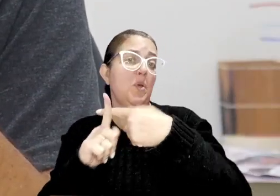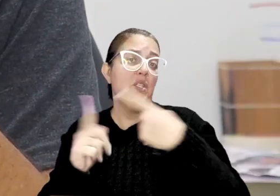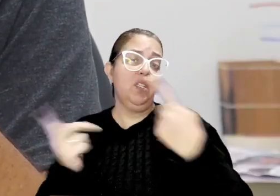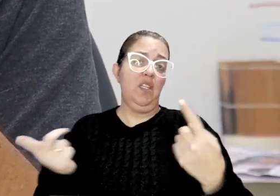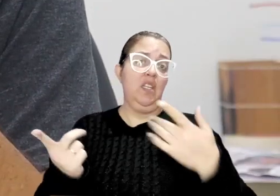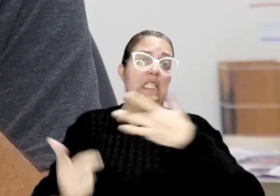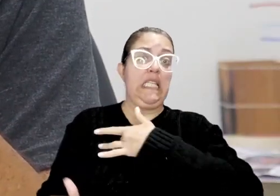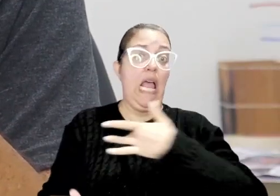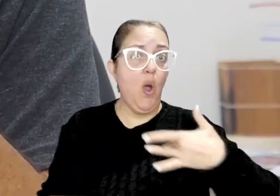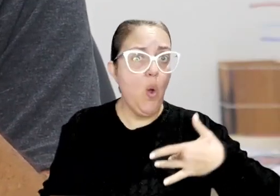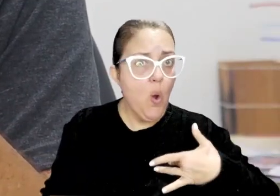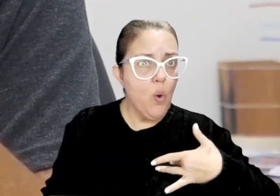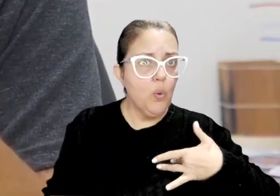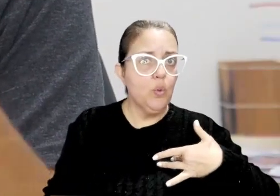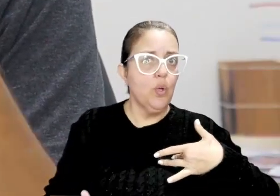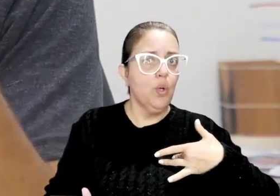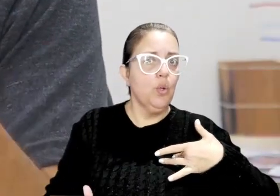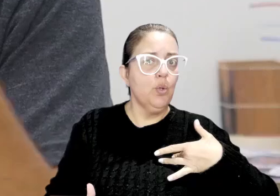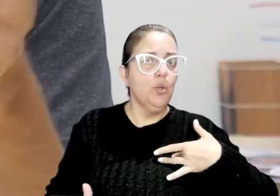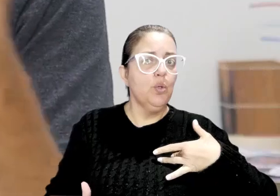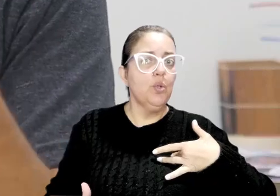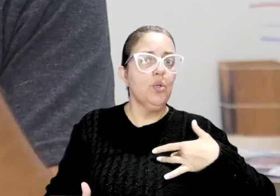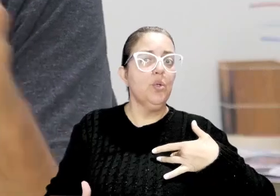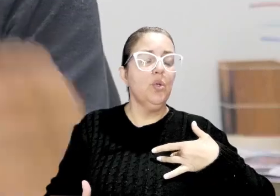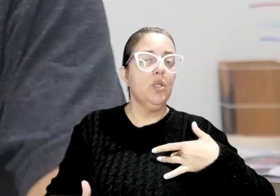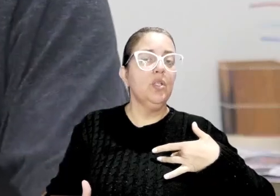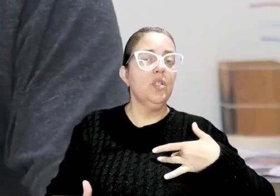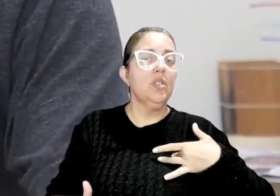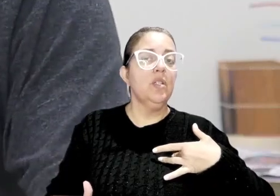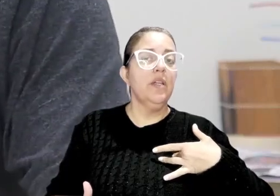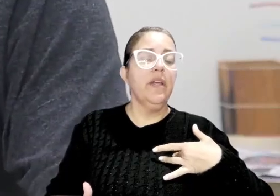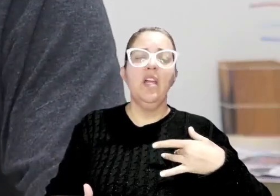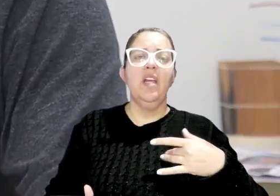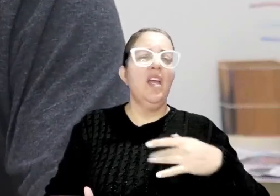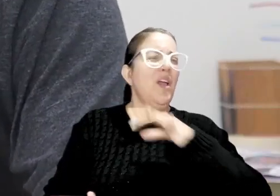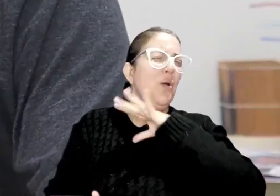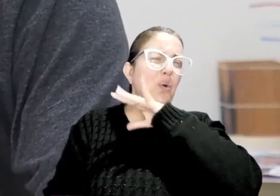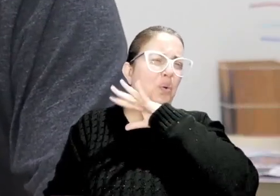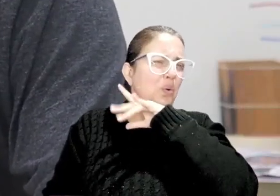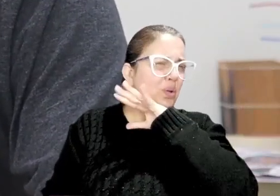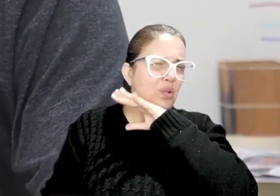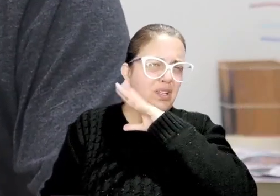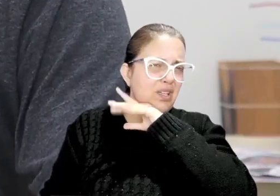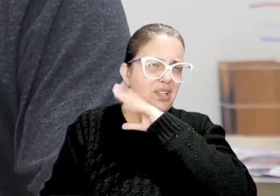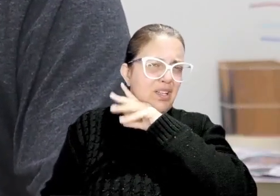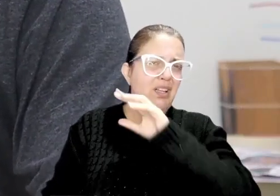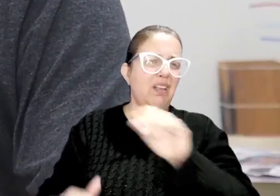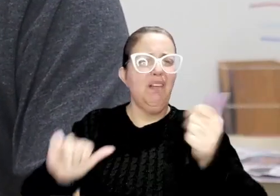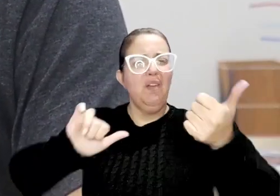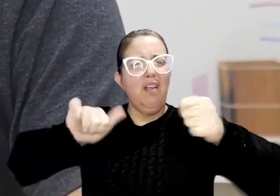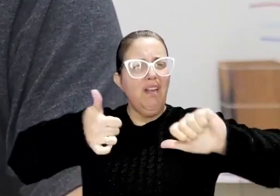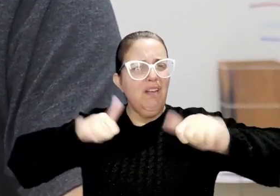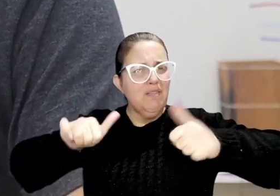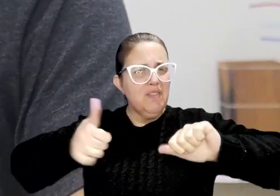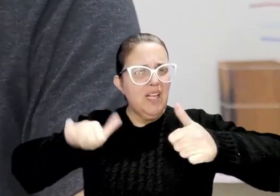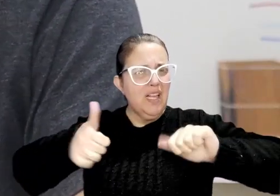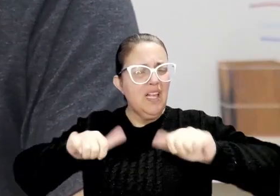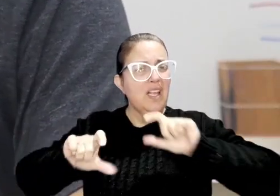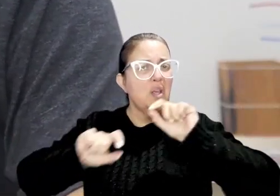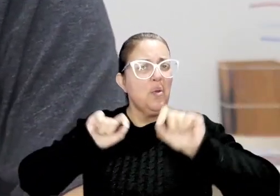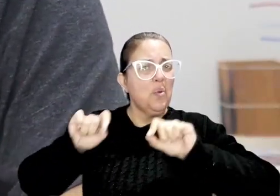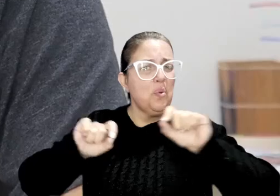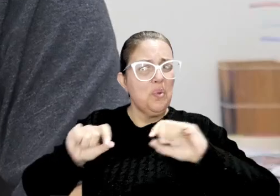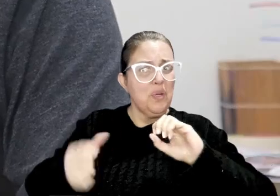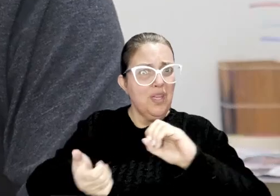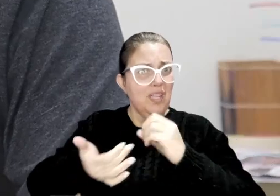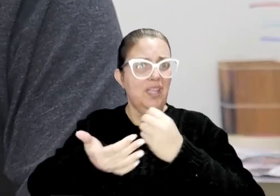mesmo basicamente avaliando o que que aconteceu no no posto de saúde se aumentou mas estatísticas ali